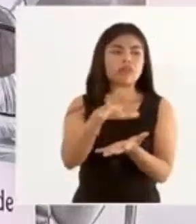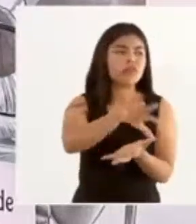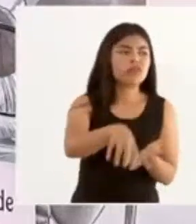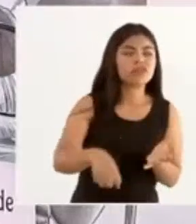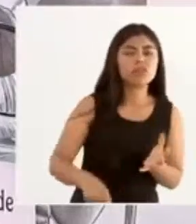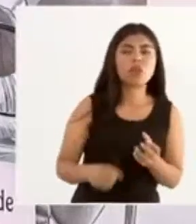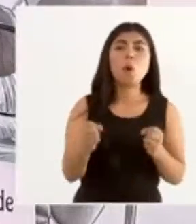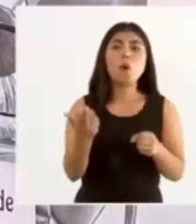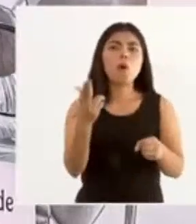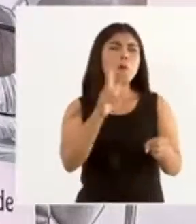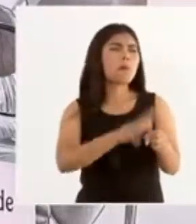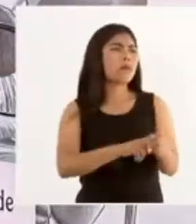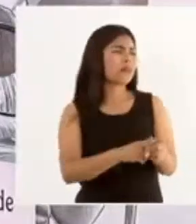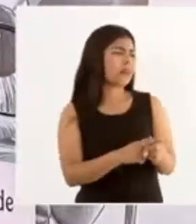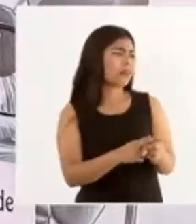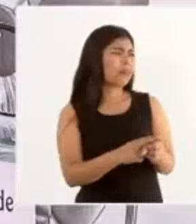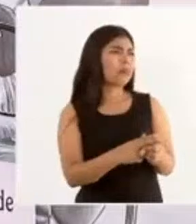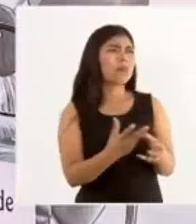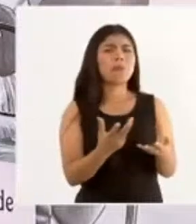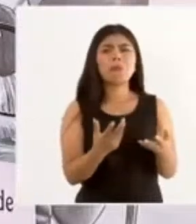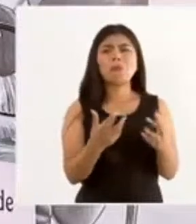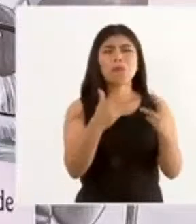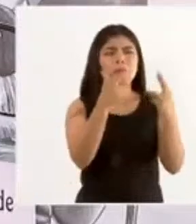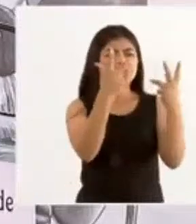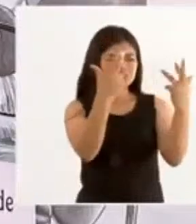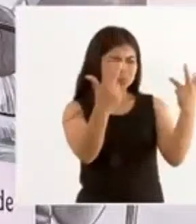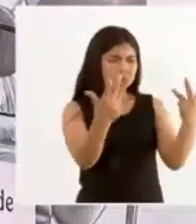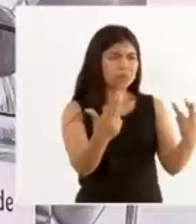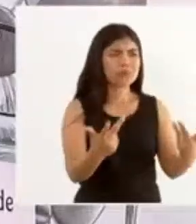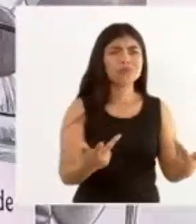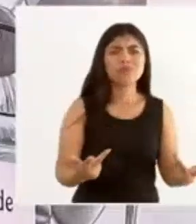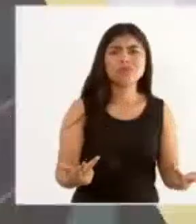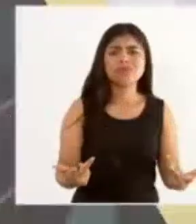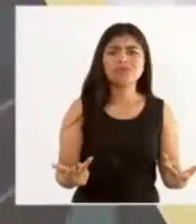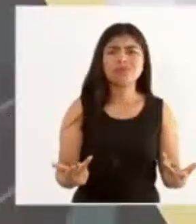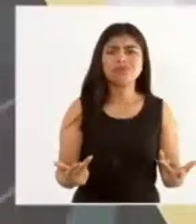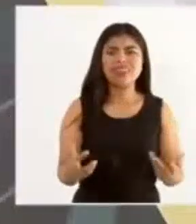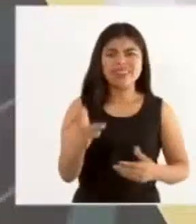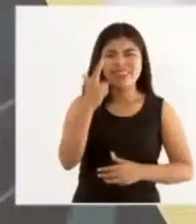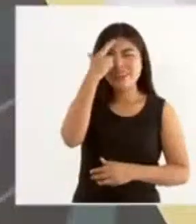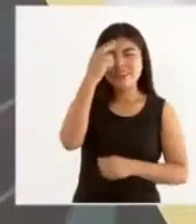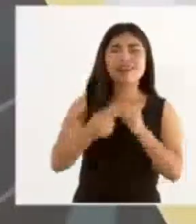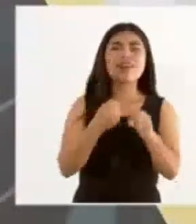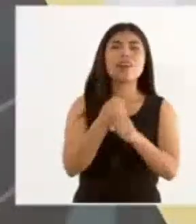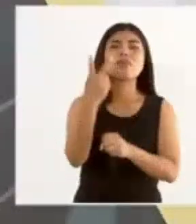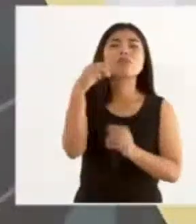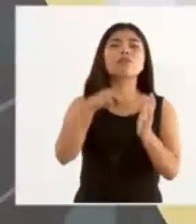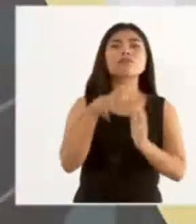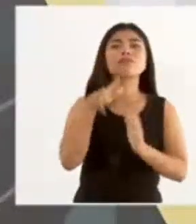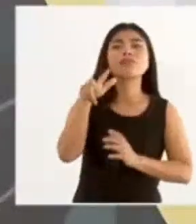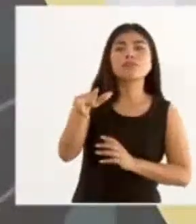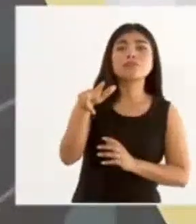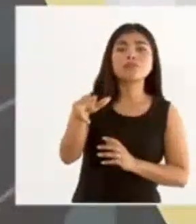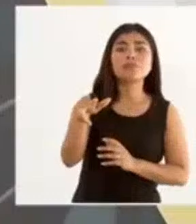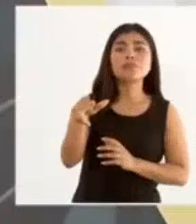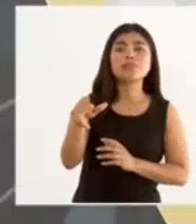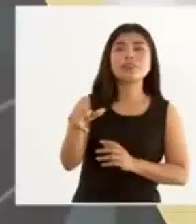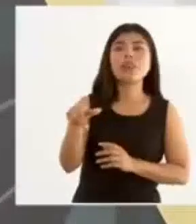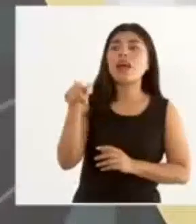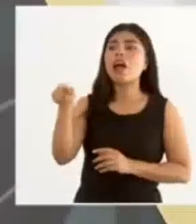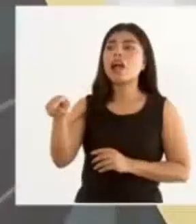Imagínense que en 2018, cuando llega el presidente López Obrador, por lo menos había 80 hospitales